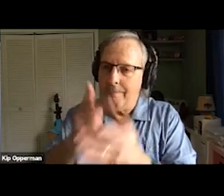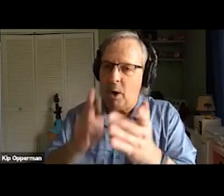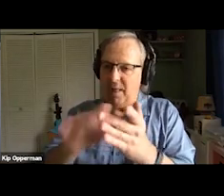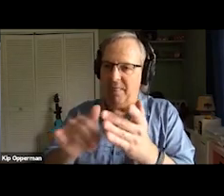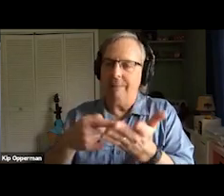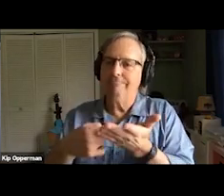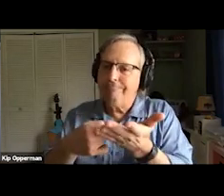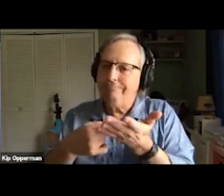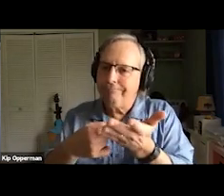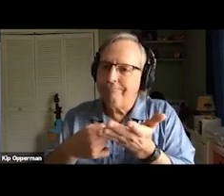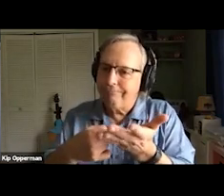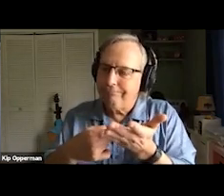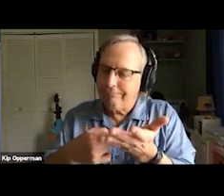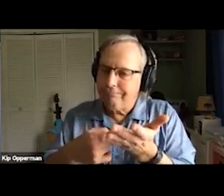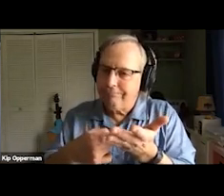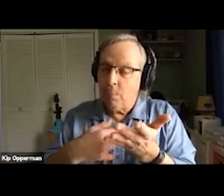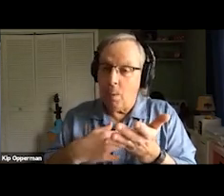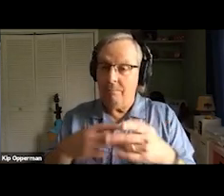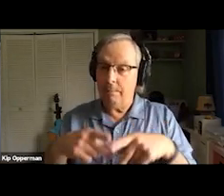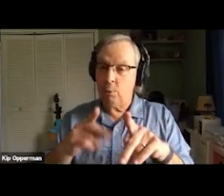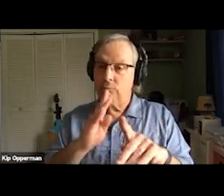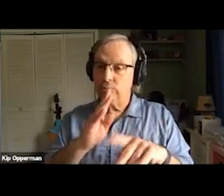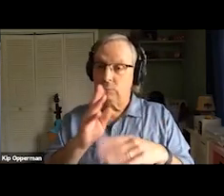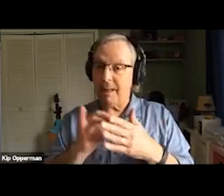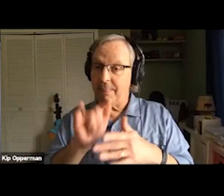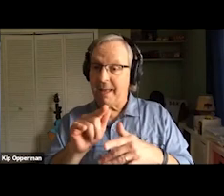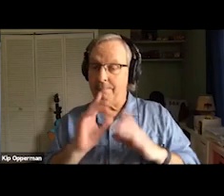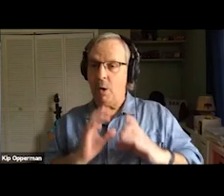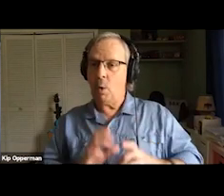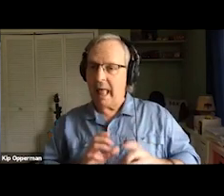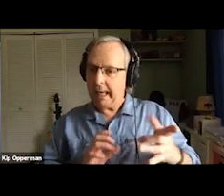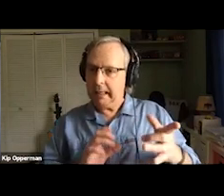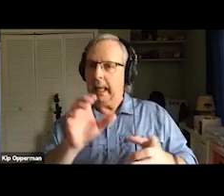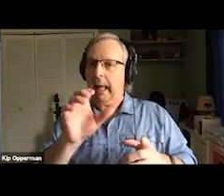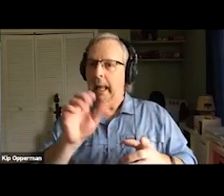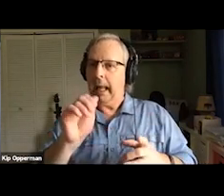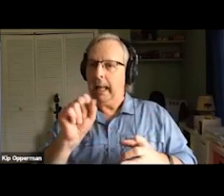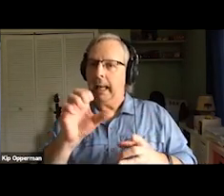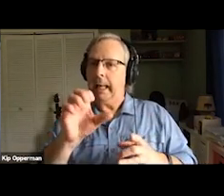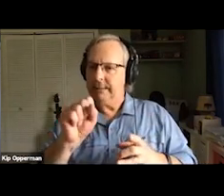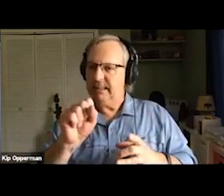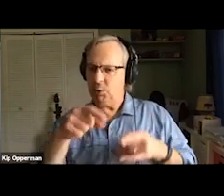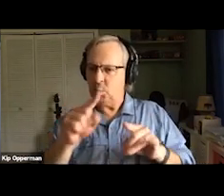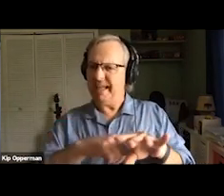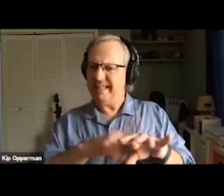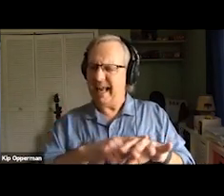Ciertamente, tenemos la oportunidad de hablar sobre casos de clientes durante ese tiempo, tal vez alguna gestión de tareas clínicas.